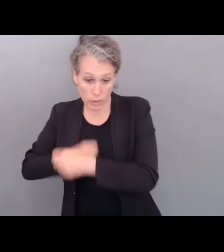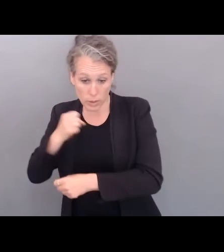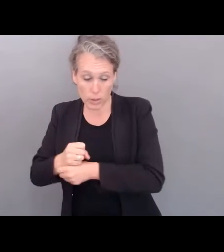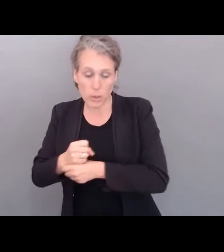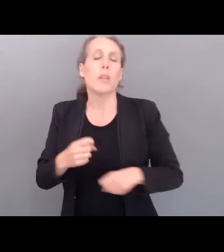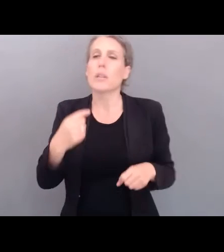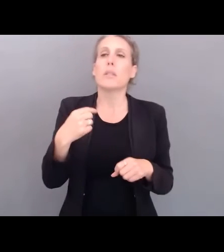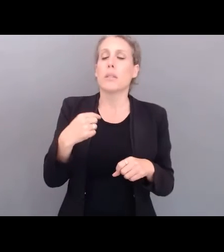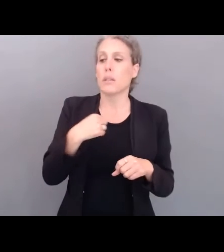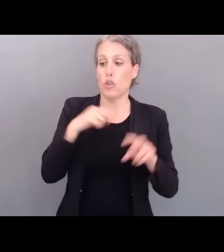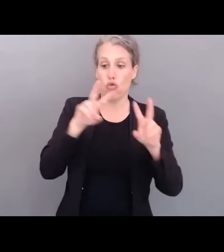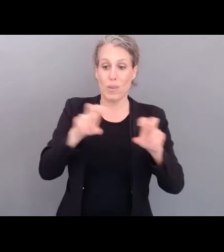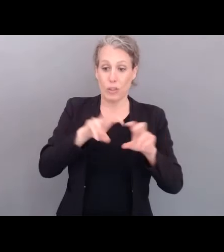discapacidad desde el 221 de marzo, en Bangladesh el COVID-19 comenzó en marzo de 2020 y la